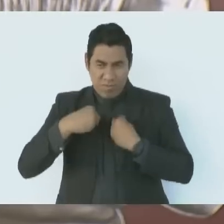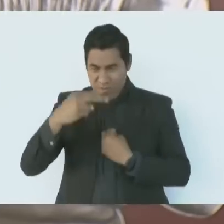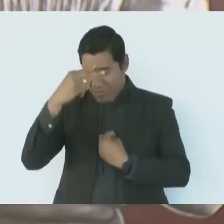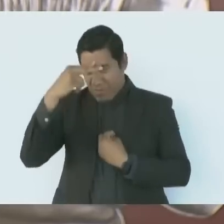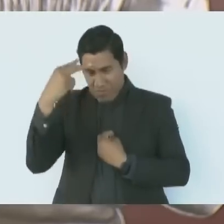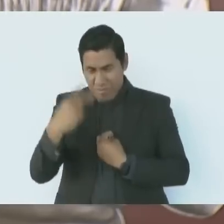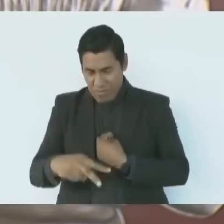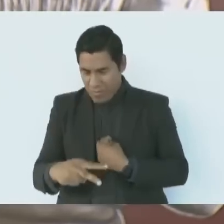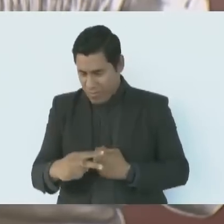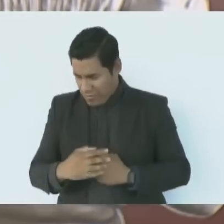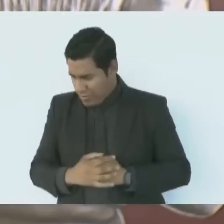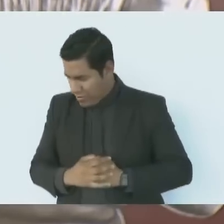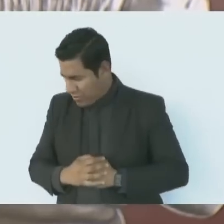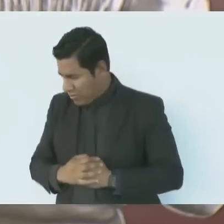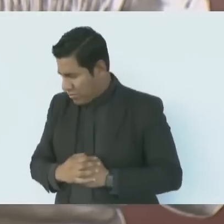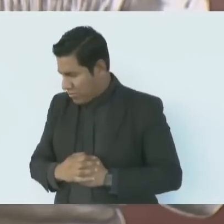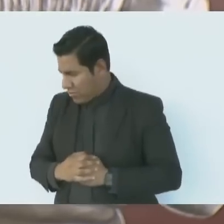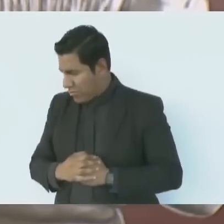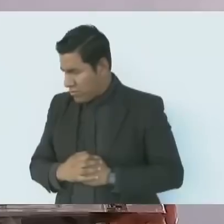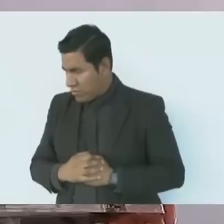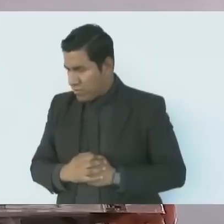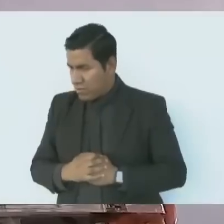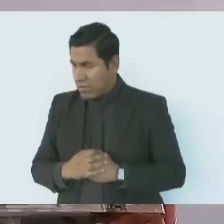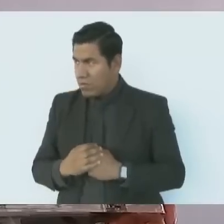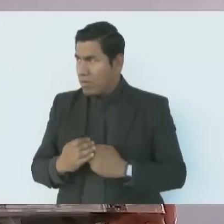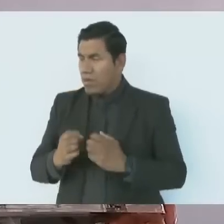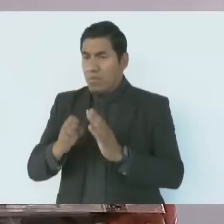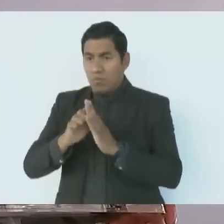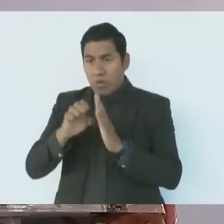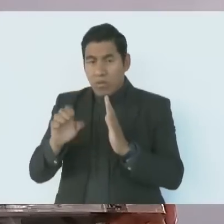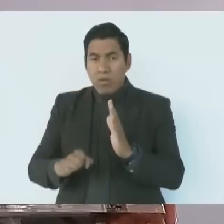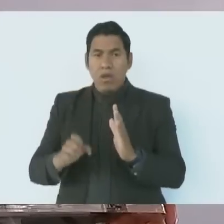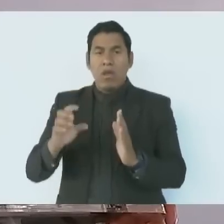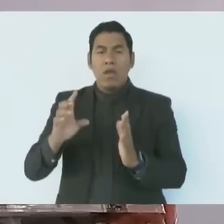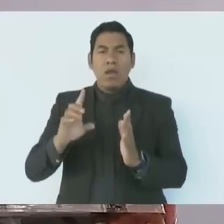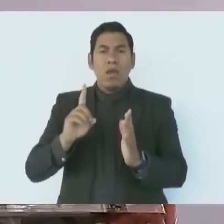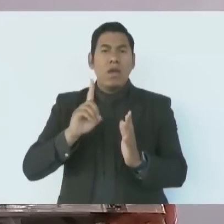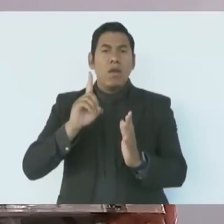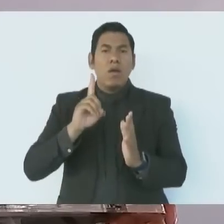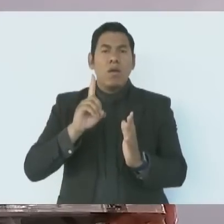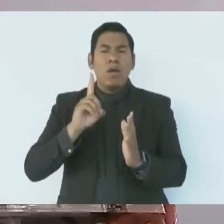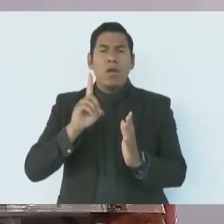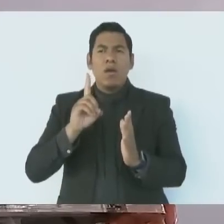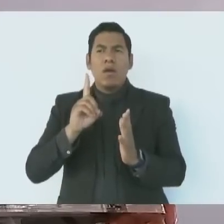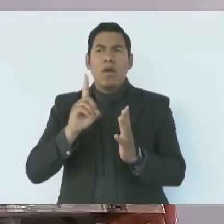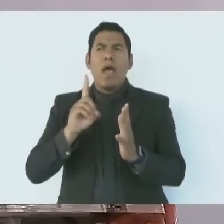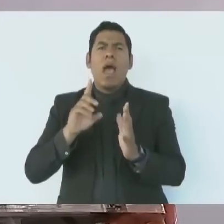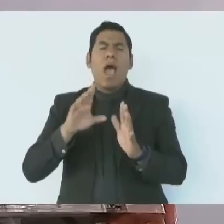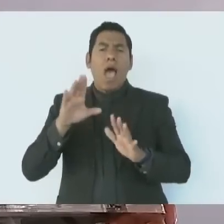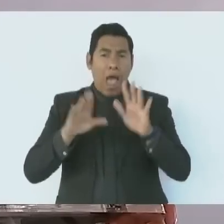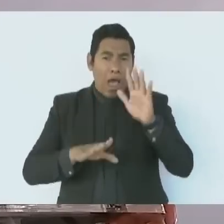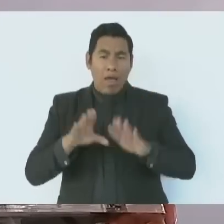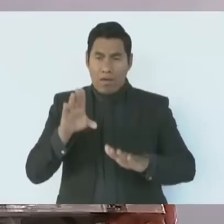pero a nosotros nos toca hablar de las mujeres mexicanas Además del trabajo que a veces hacemos